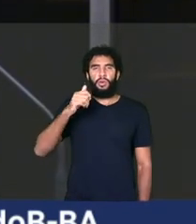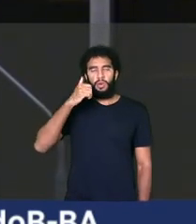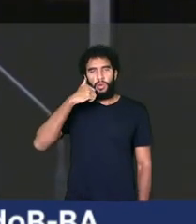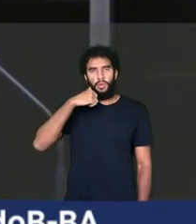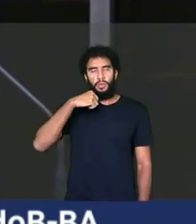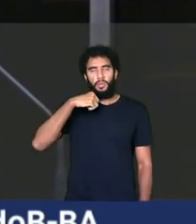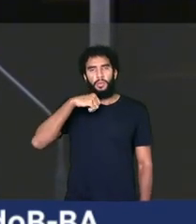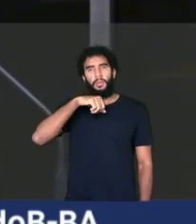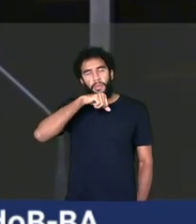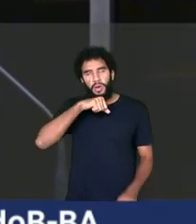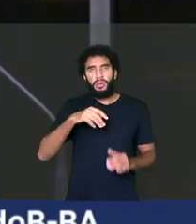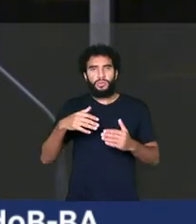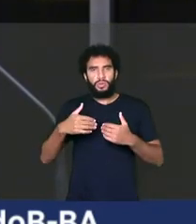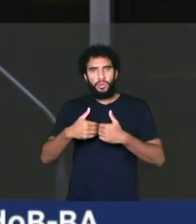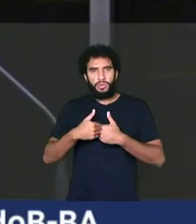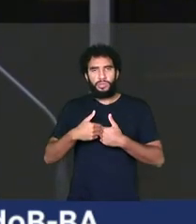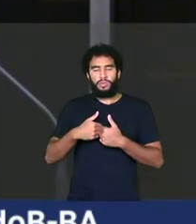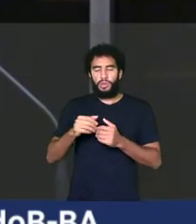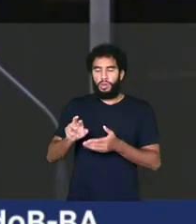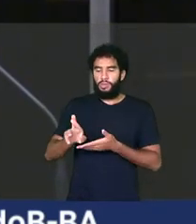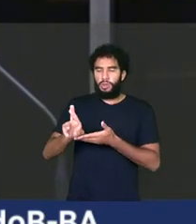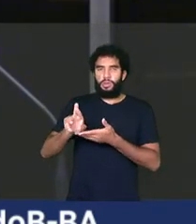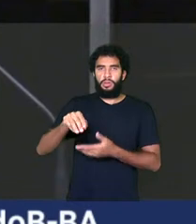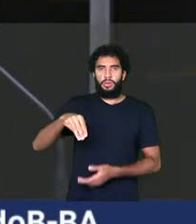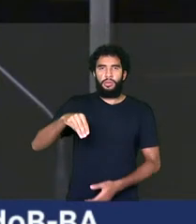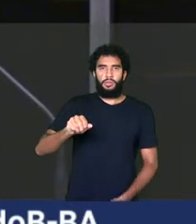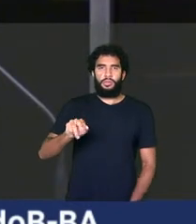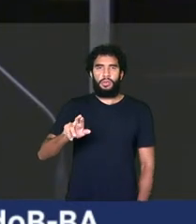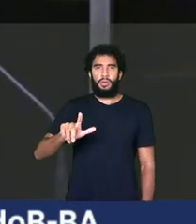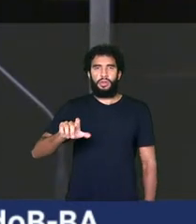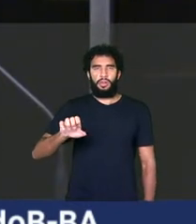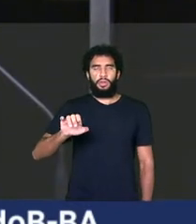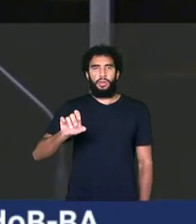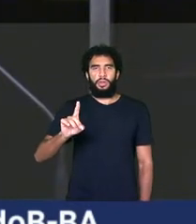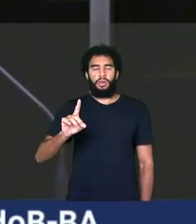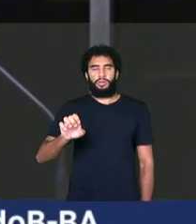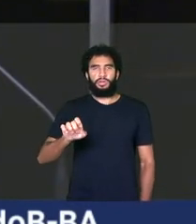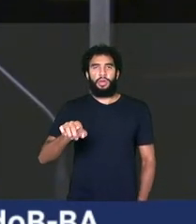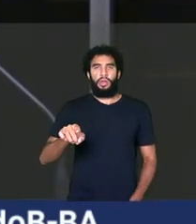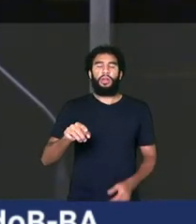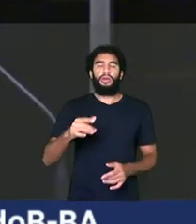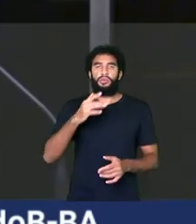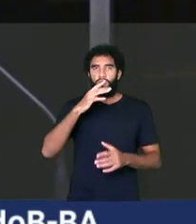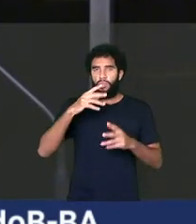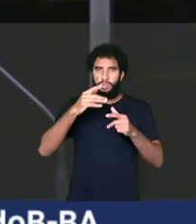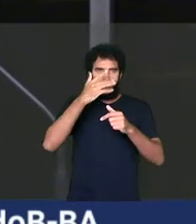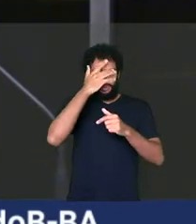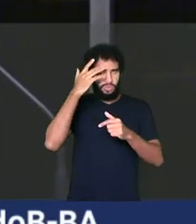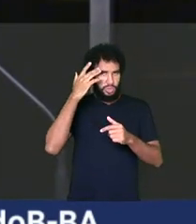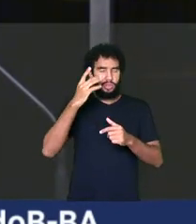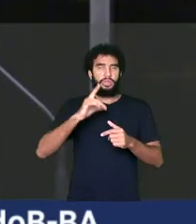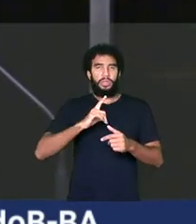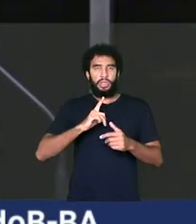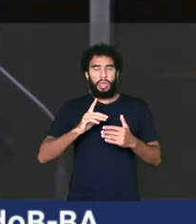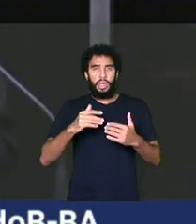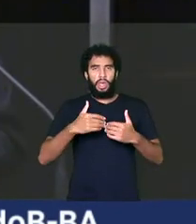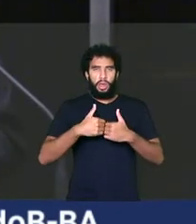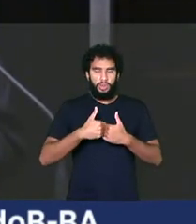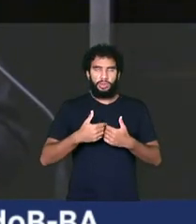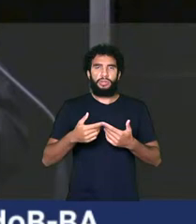AUTISMO, LÁ DA BAHIA, EM NOME DE NOGUEIRA QUE REALIZA UM GRANDE TRABALHO COM TODOS AQUELES PORTADORES DO TRANSTORNO DO AUTISMO,